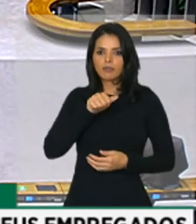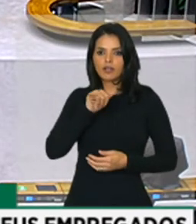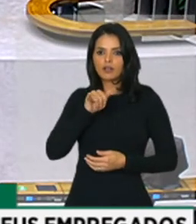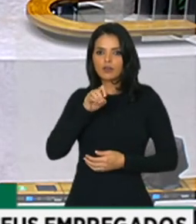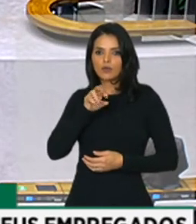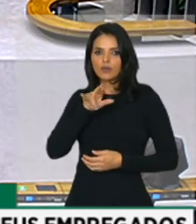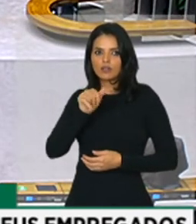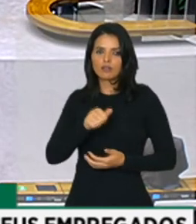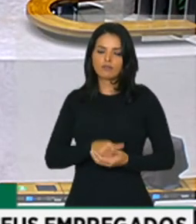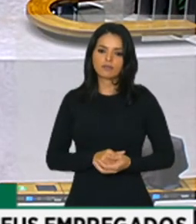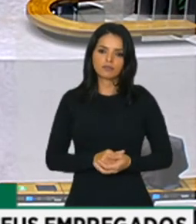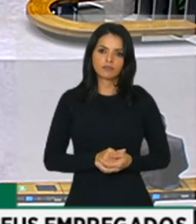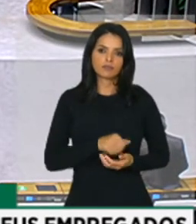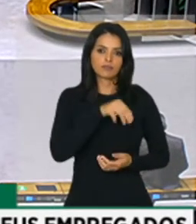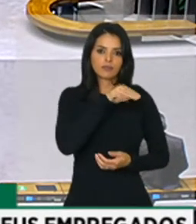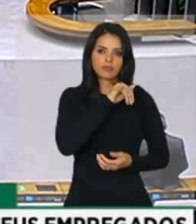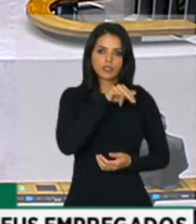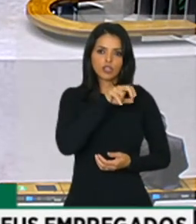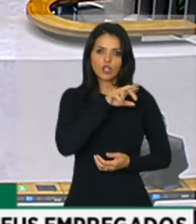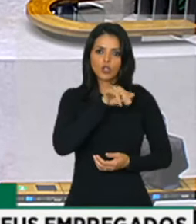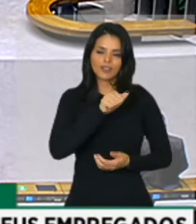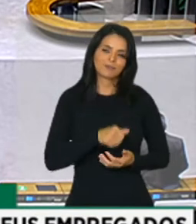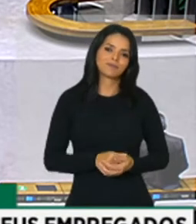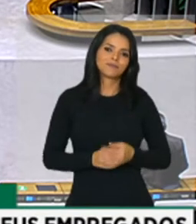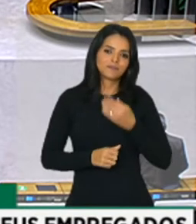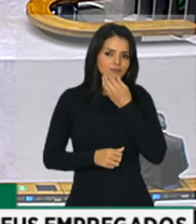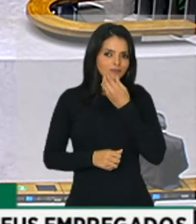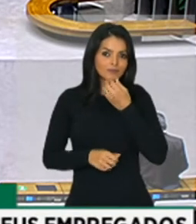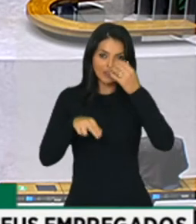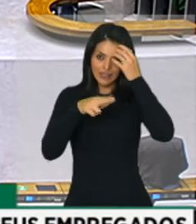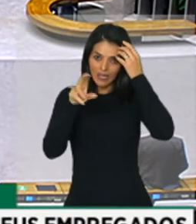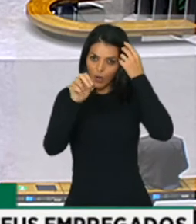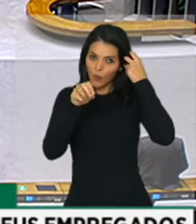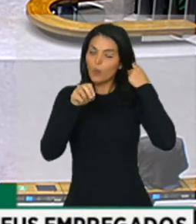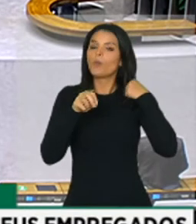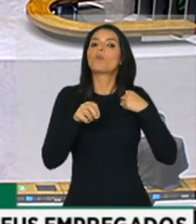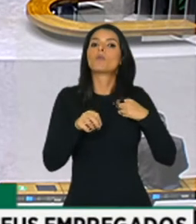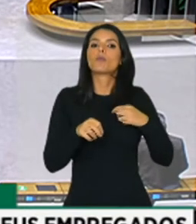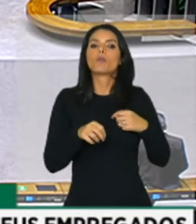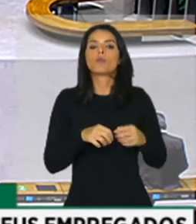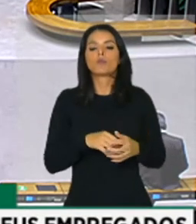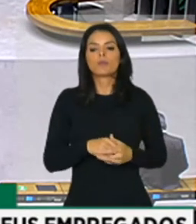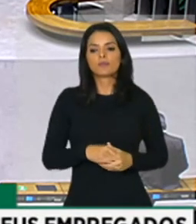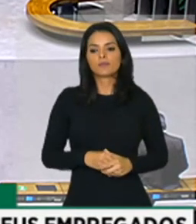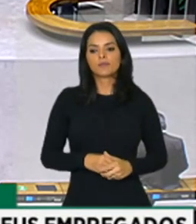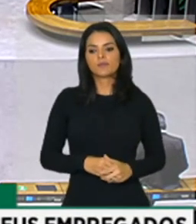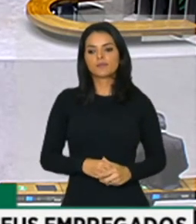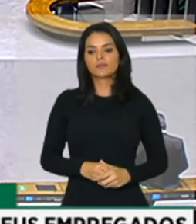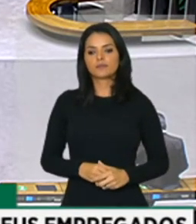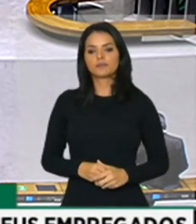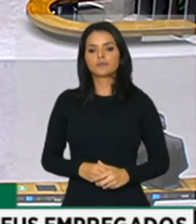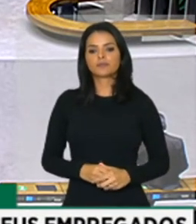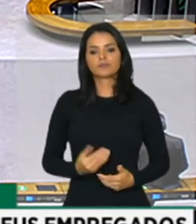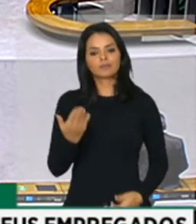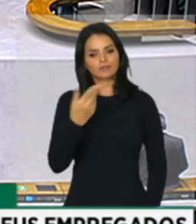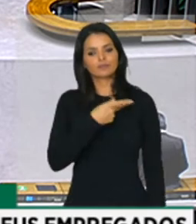MAIORIA. MINORIA. -- [DEPUTADO]: MAIORIA ENCAMINHA NÃO, PRESIDENTE. -- [PRESIDENTE]: MINORIA. -- [DEPUTADA]: SENHOR PRESIDENTE, A MINORIA VAI ENCAMINHAR SIM PORQUE O QUE